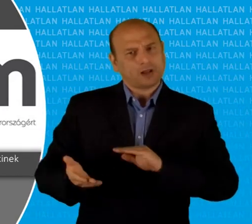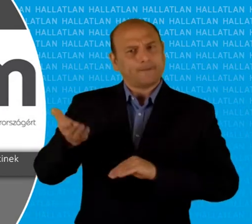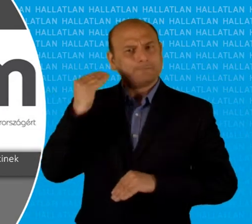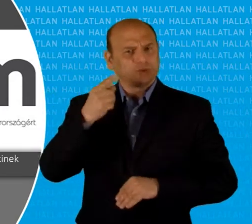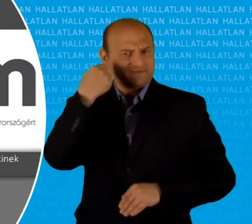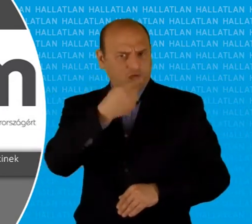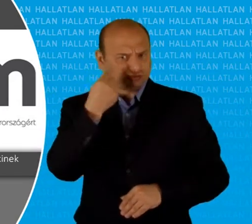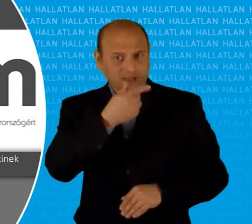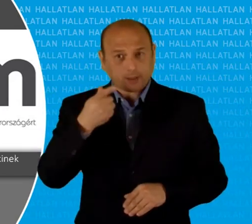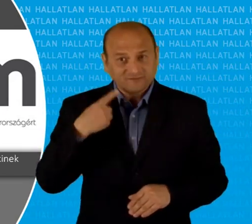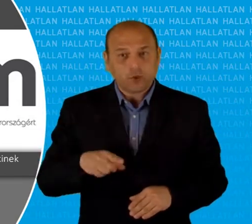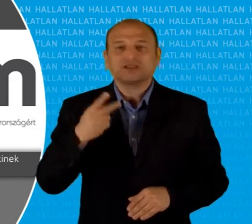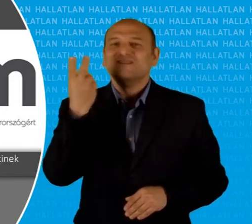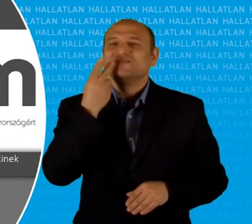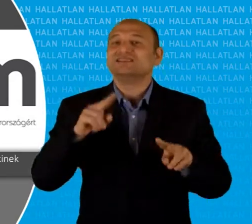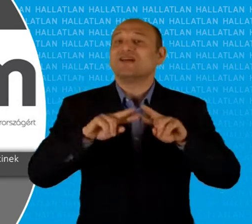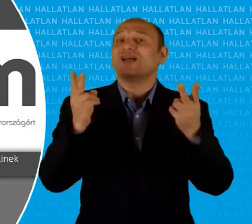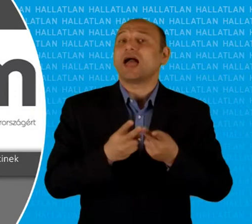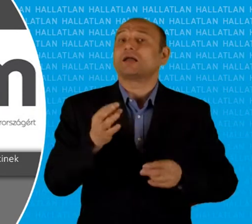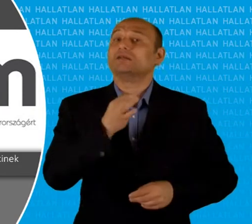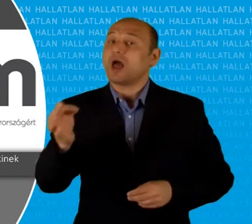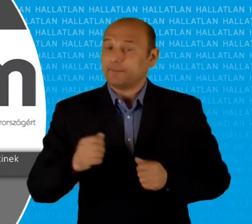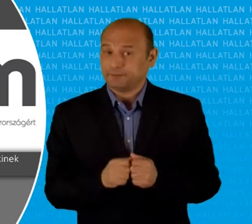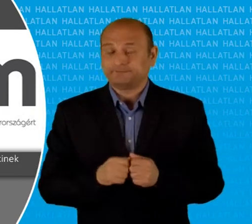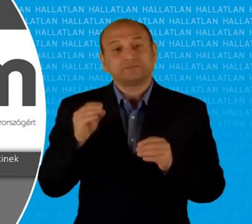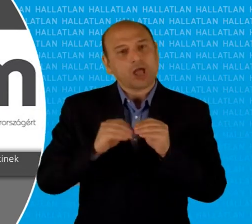Múlt vasárnap volt a víz világnapja.